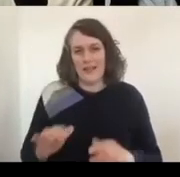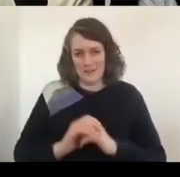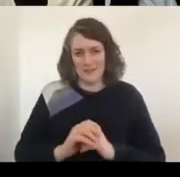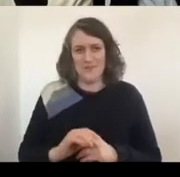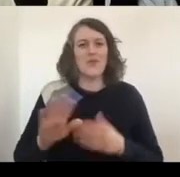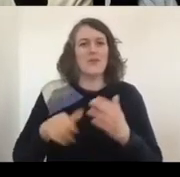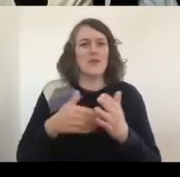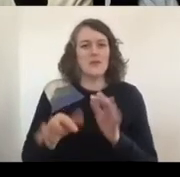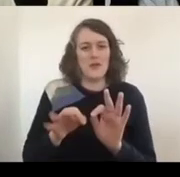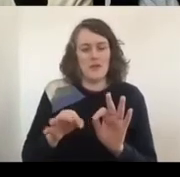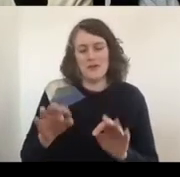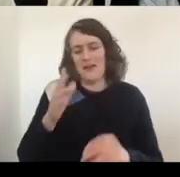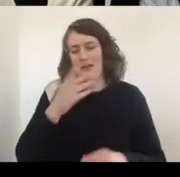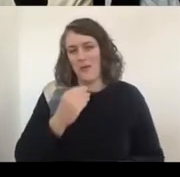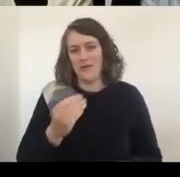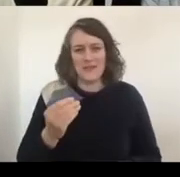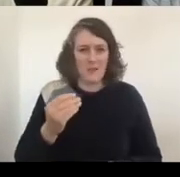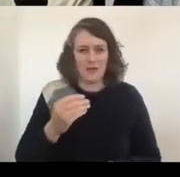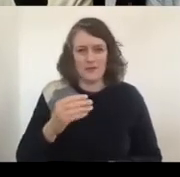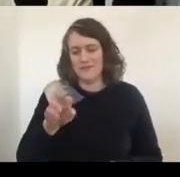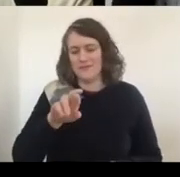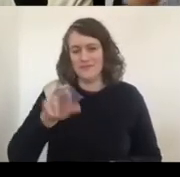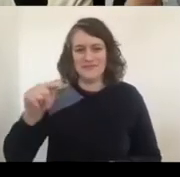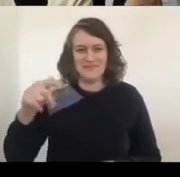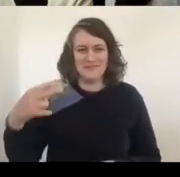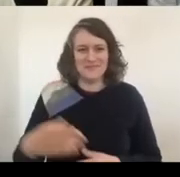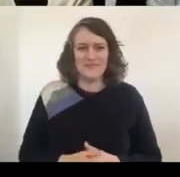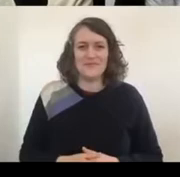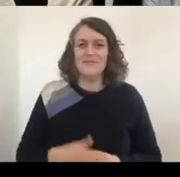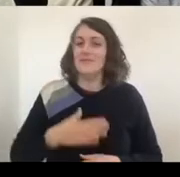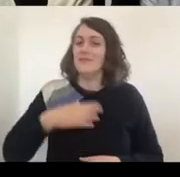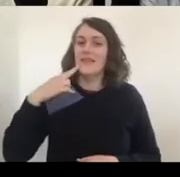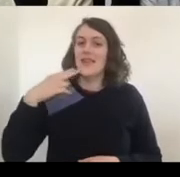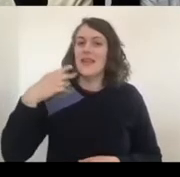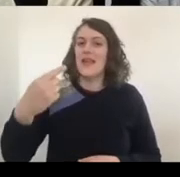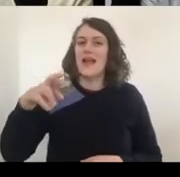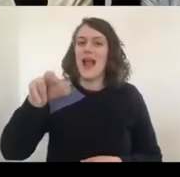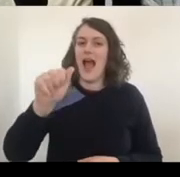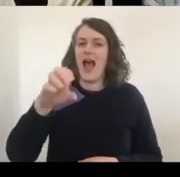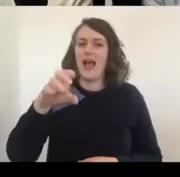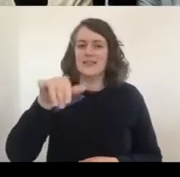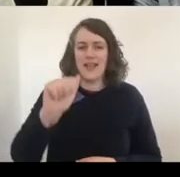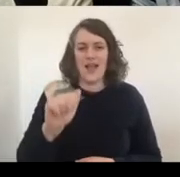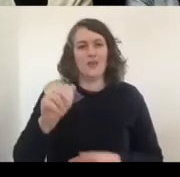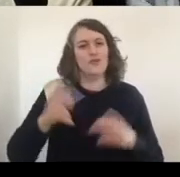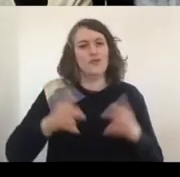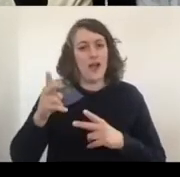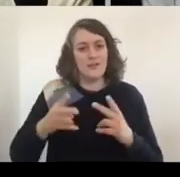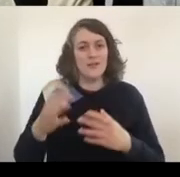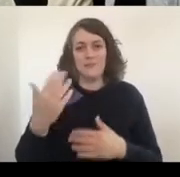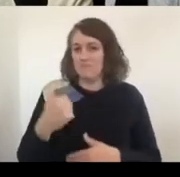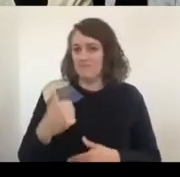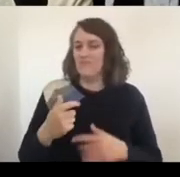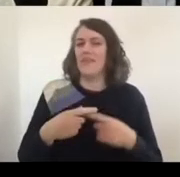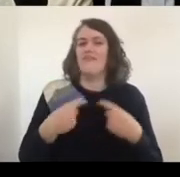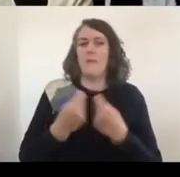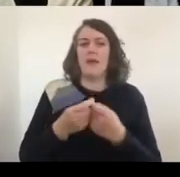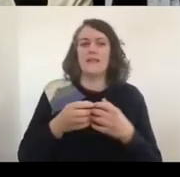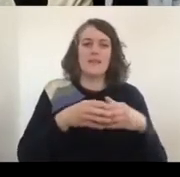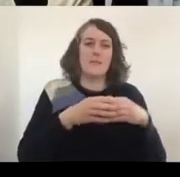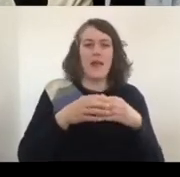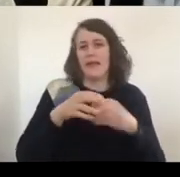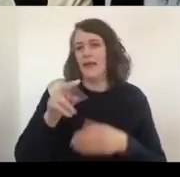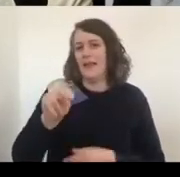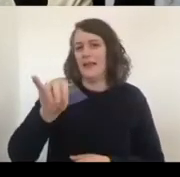Barth. Mein Name ist Gracia Schade aus der Verbandsgemeinde Nieder-Olm. Ja, wie immer haben